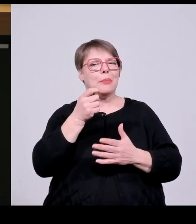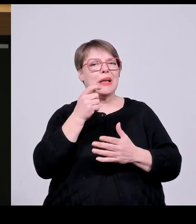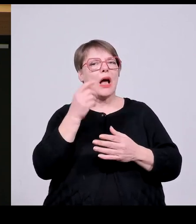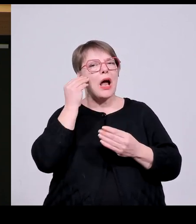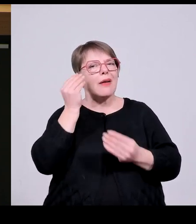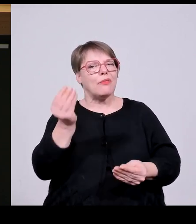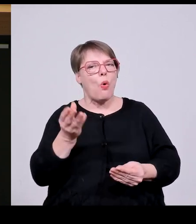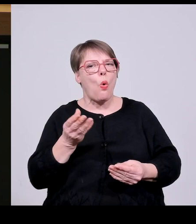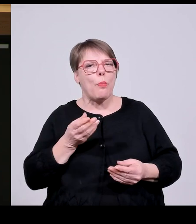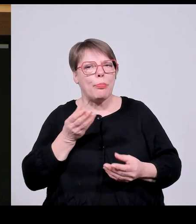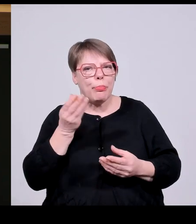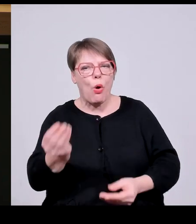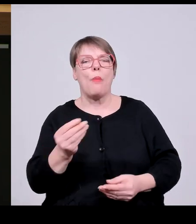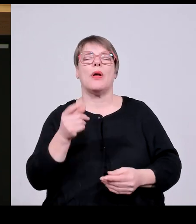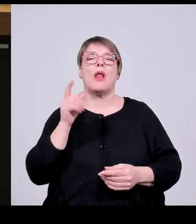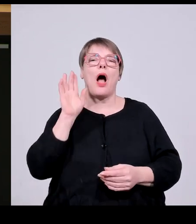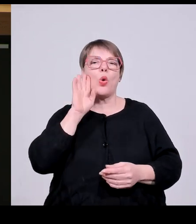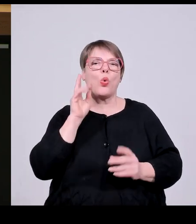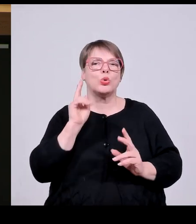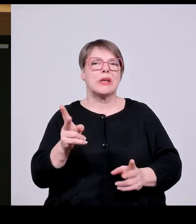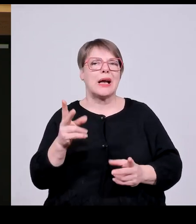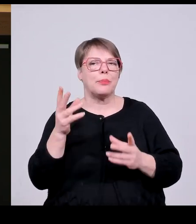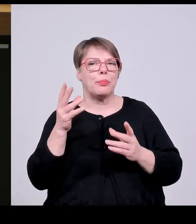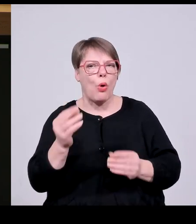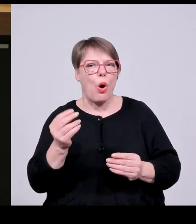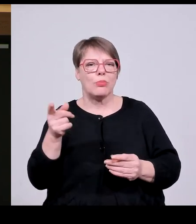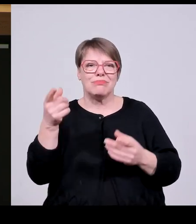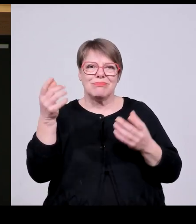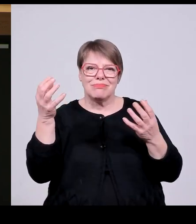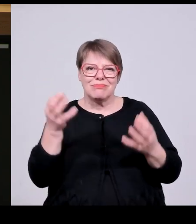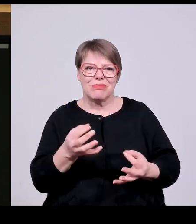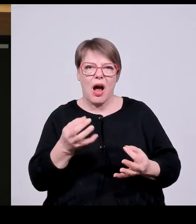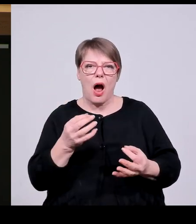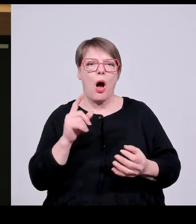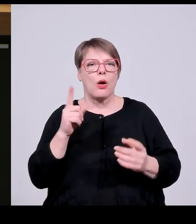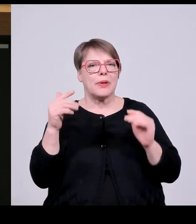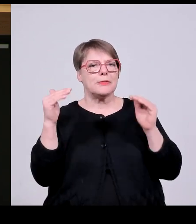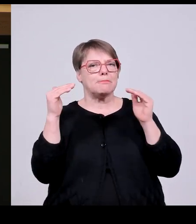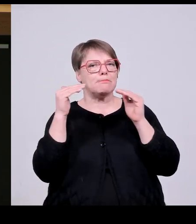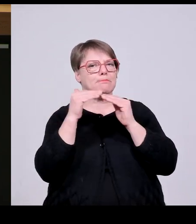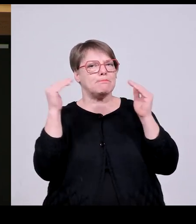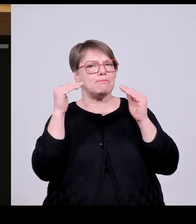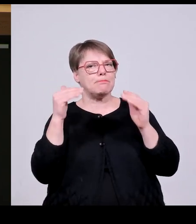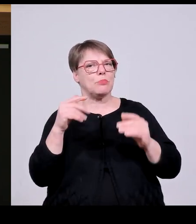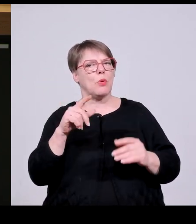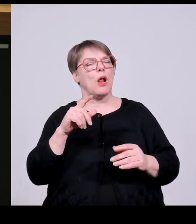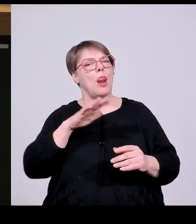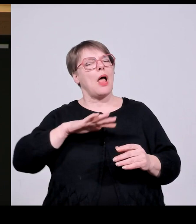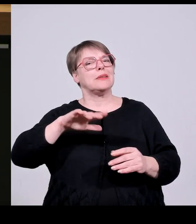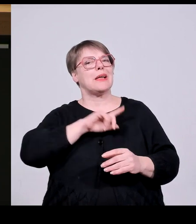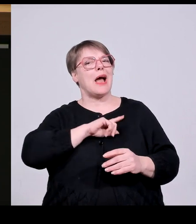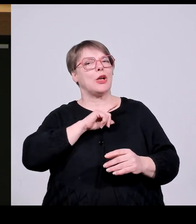Mir wurde von einigen weiteren Beiräten beric, dass Nachfolger:innen fehlen, aber nicht aus Dessinteresse, sondern eben